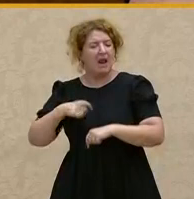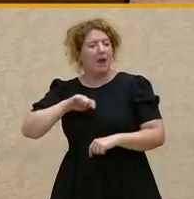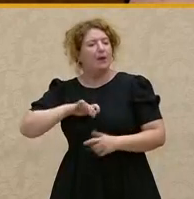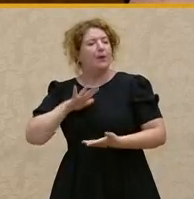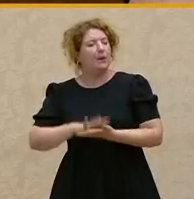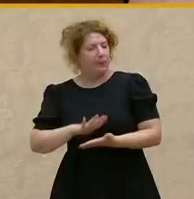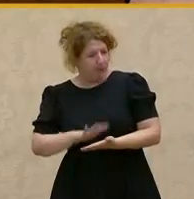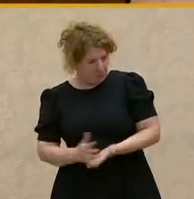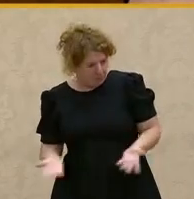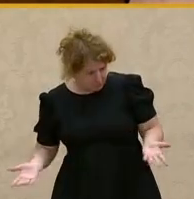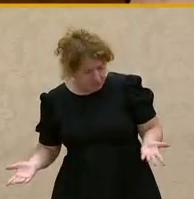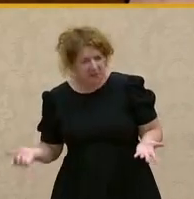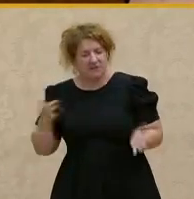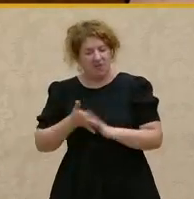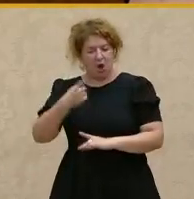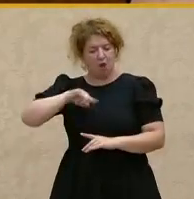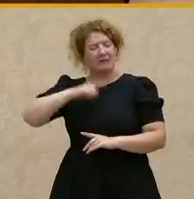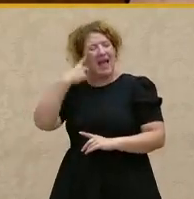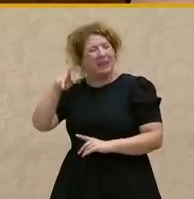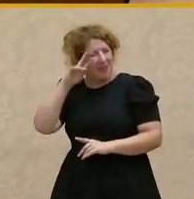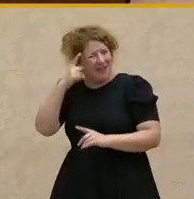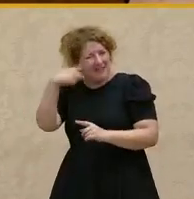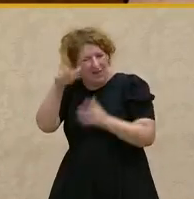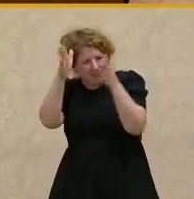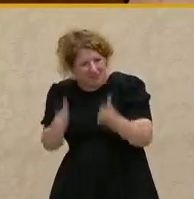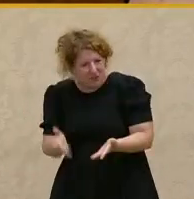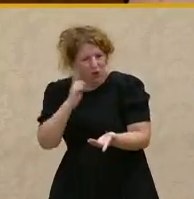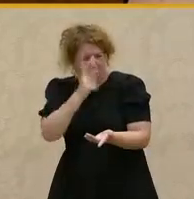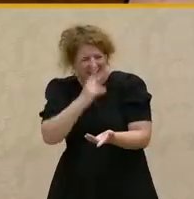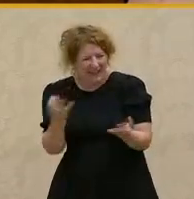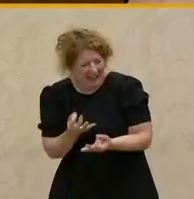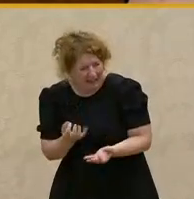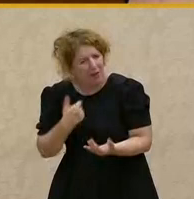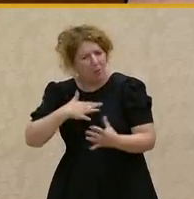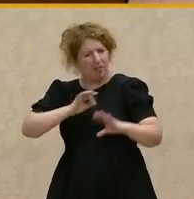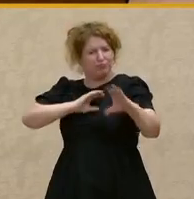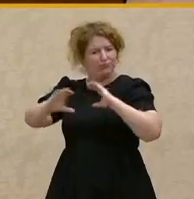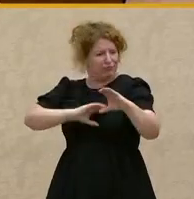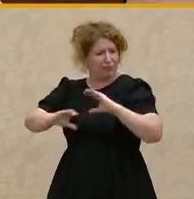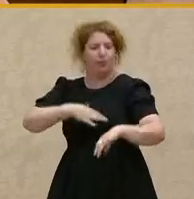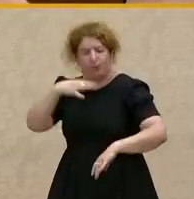entidad especializada que sabe dar respuesta y que sabe comunicarse con este colectivo.